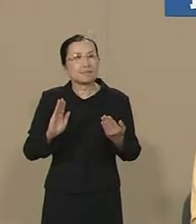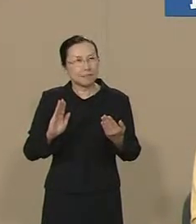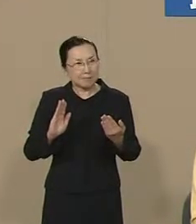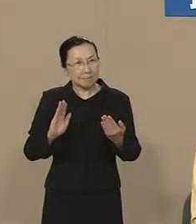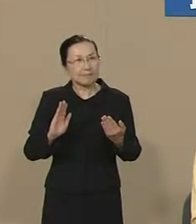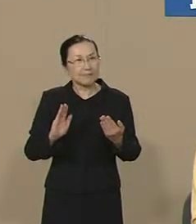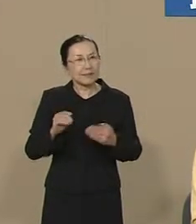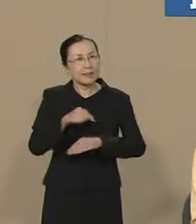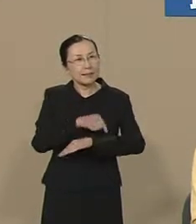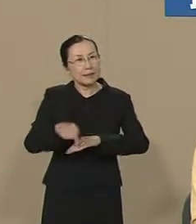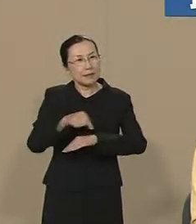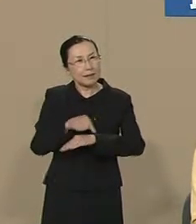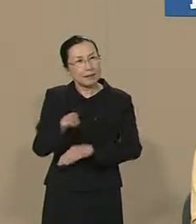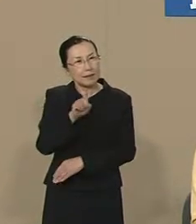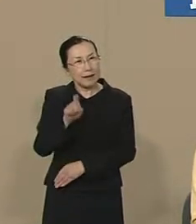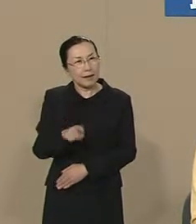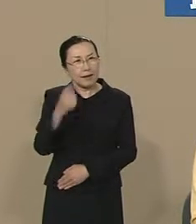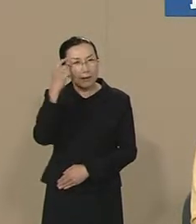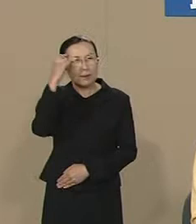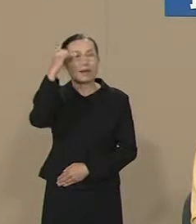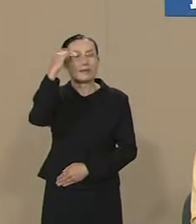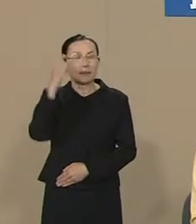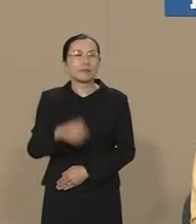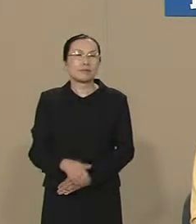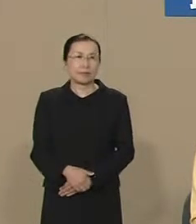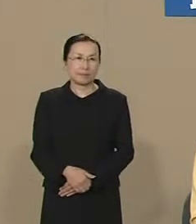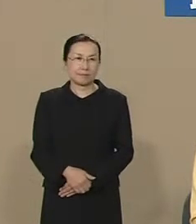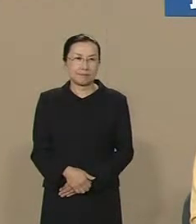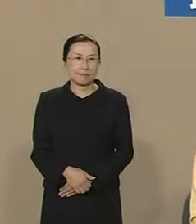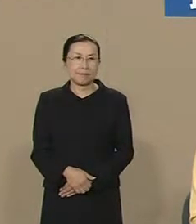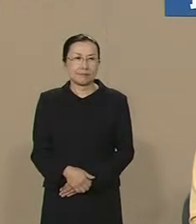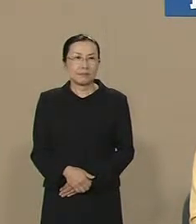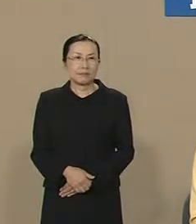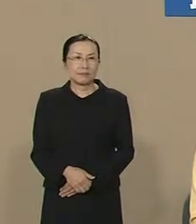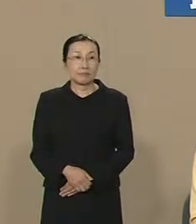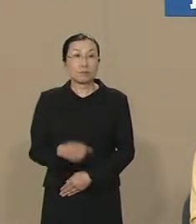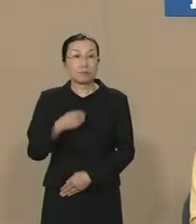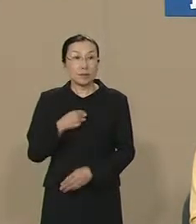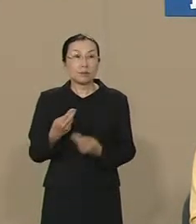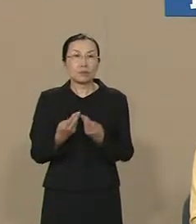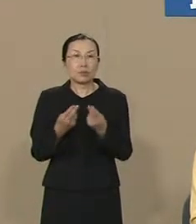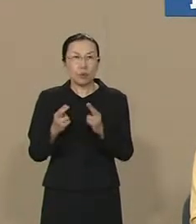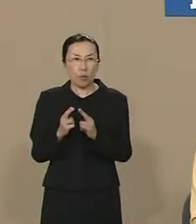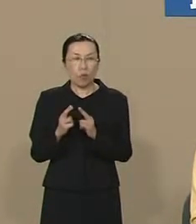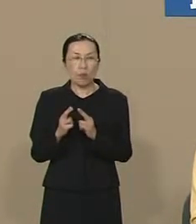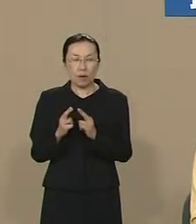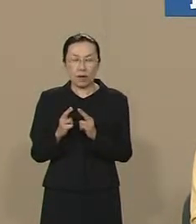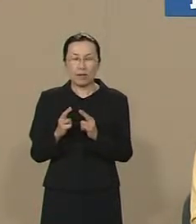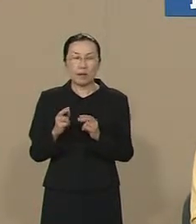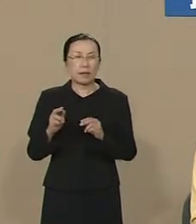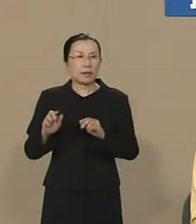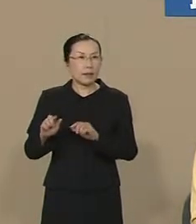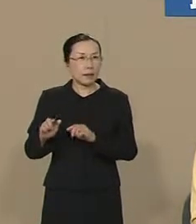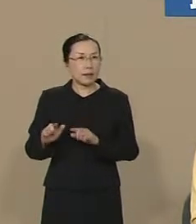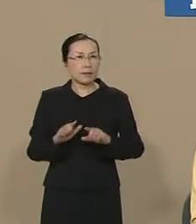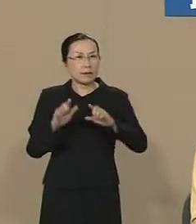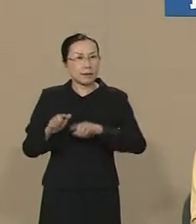政策ではないかなと 感じています｡ 民主党は､ライフスタイルや 境遇にかかわらず､